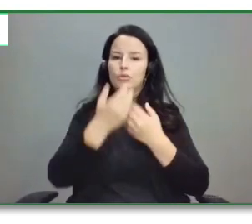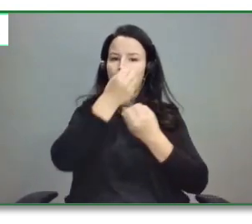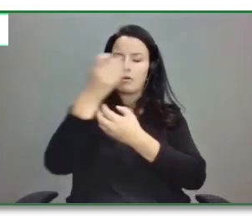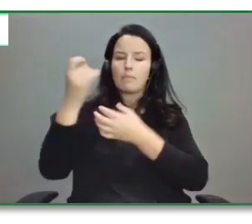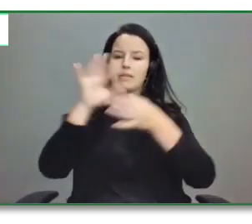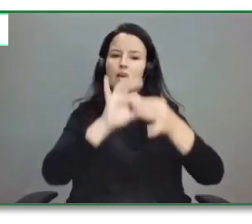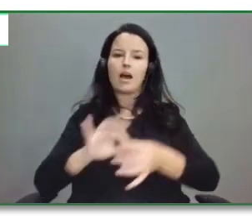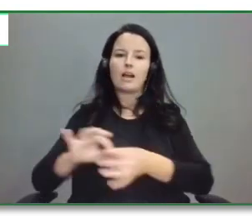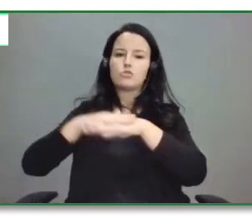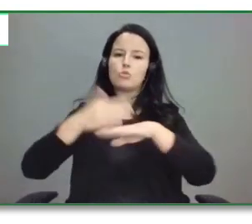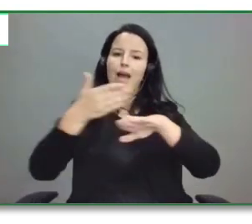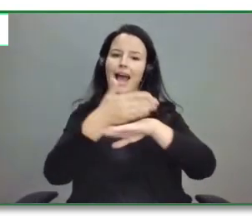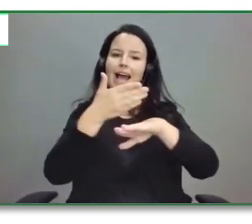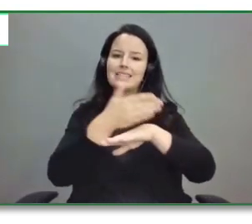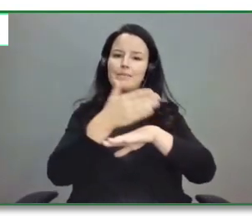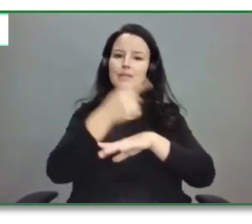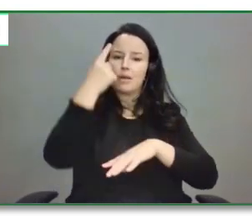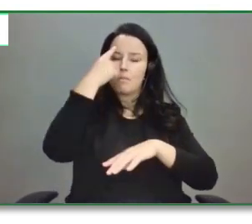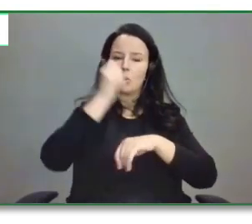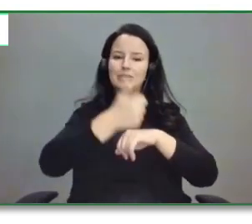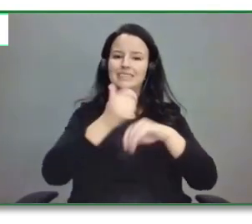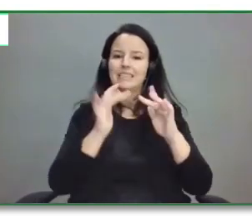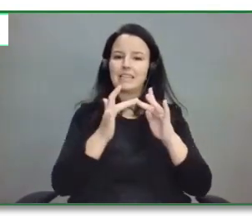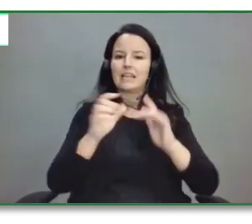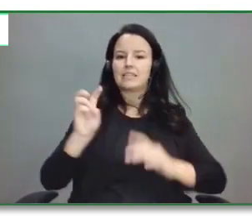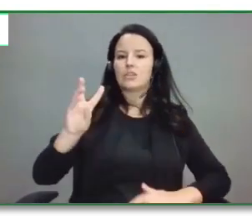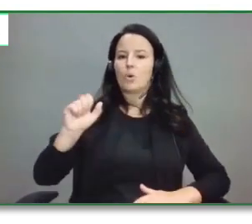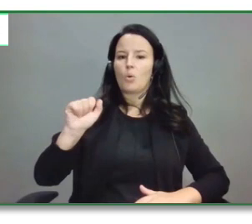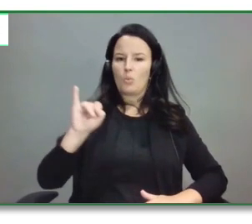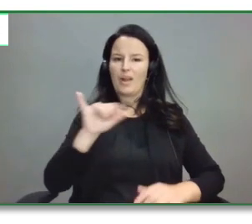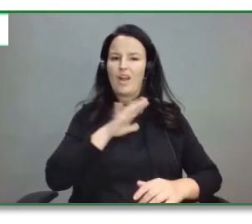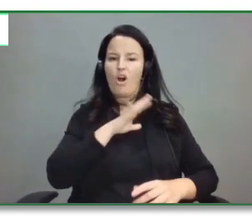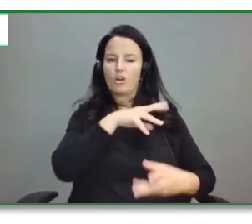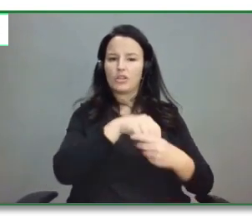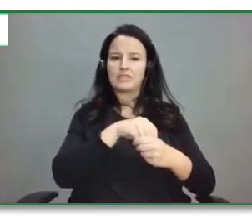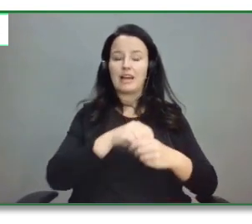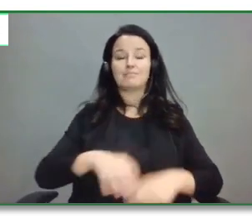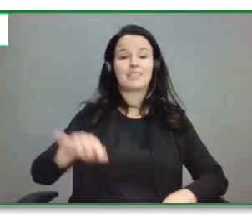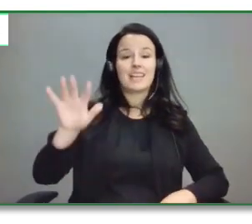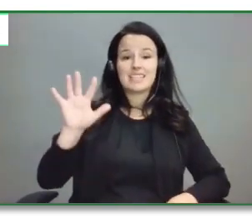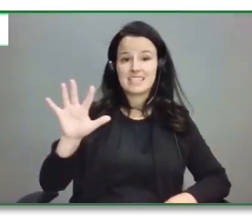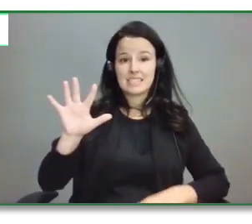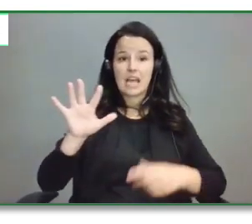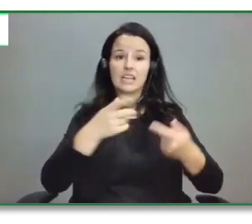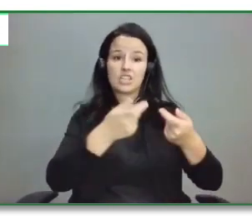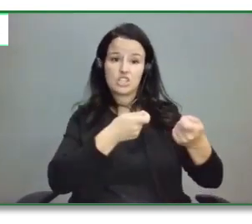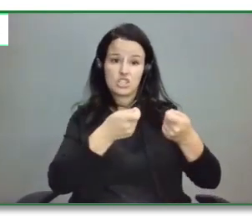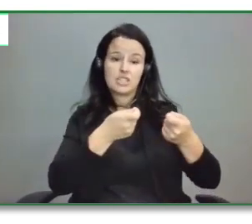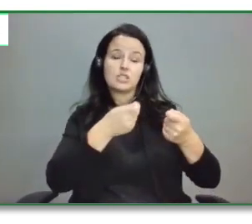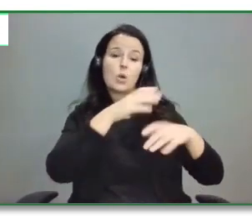d'accessibilité des sites web